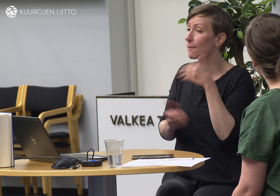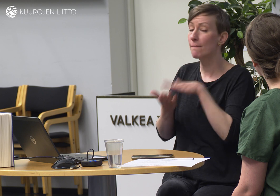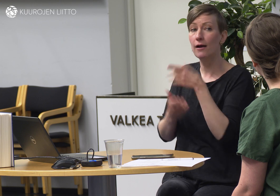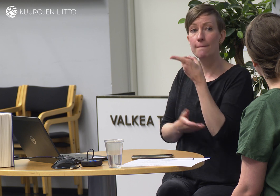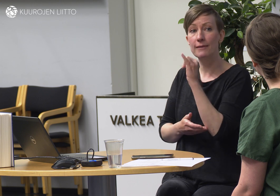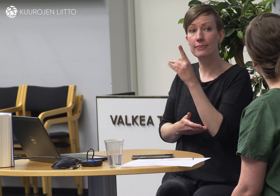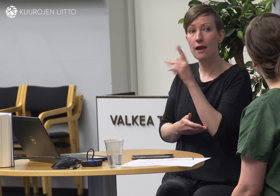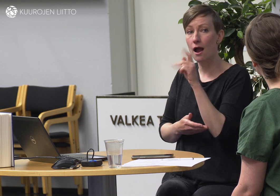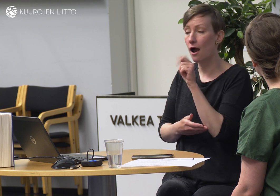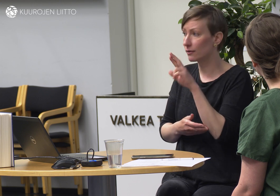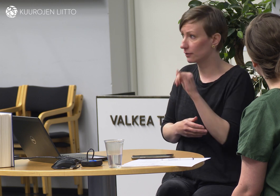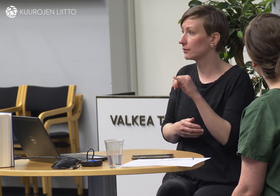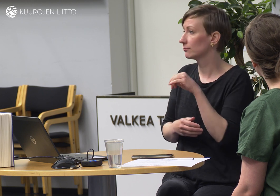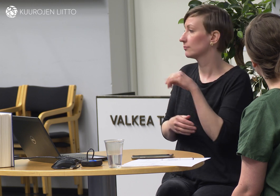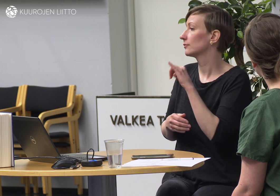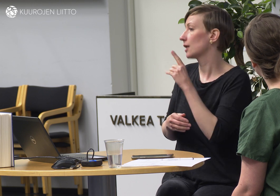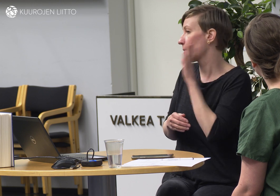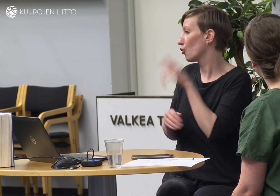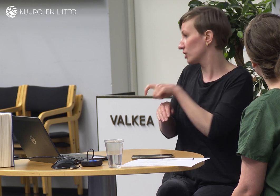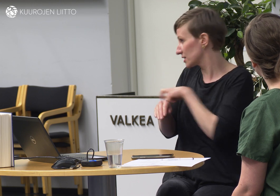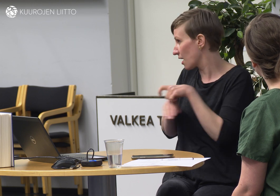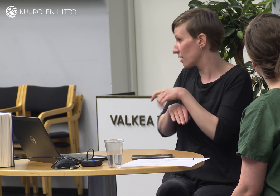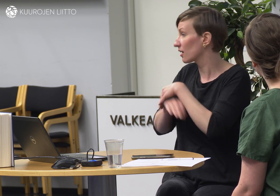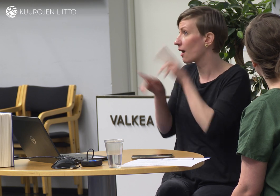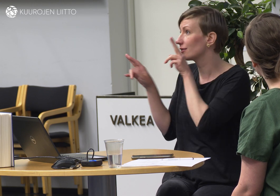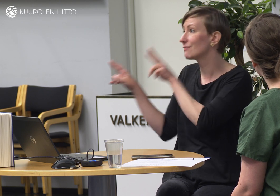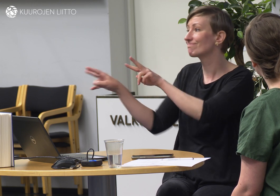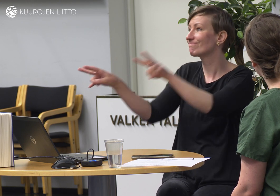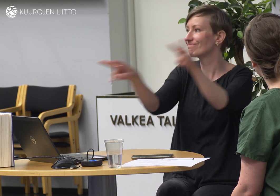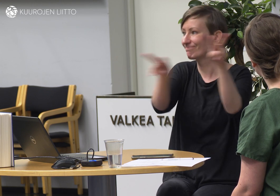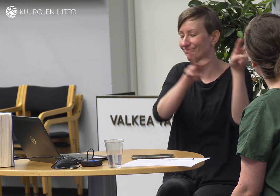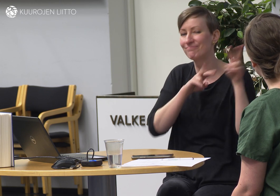Paikan nimi on Pitkäkari, ja kyseessä on Idan kotisaari.